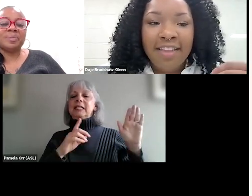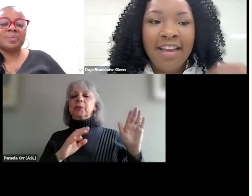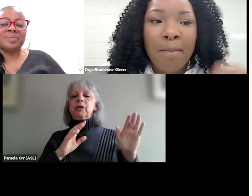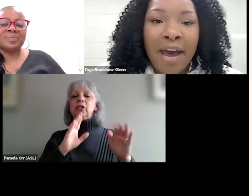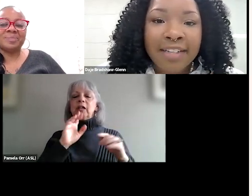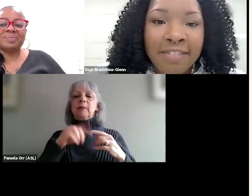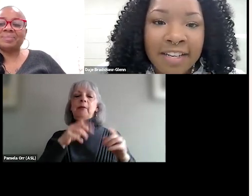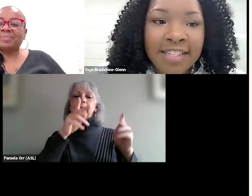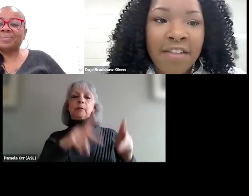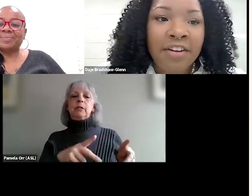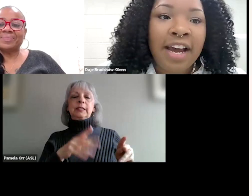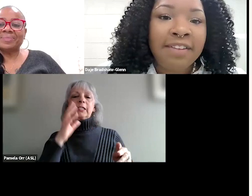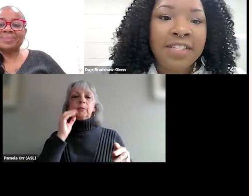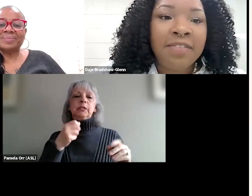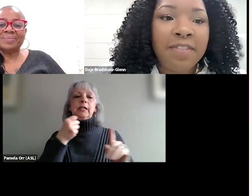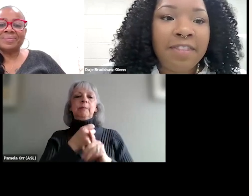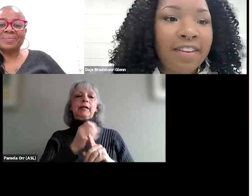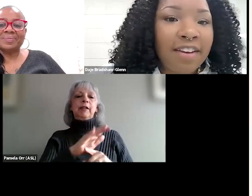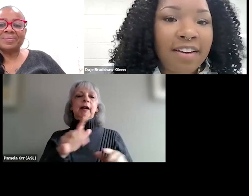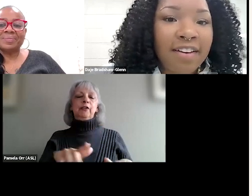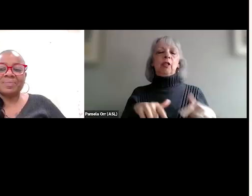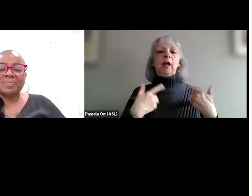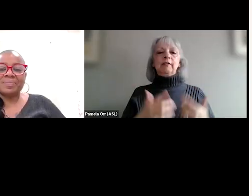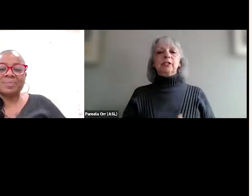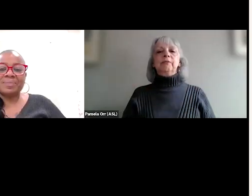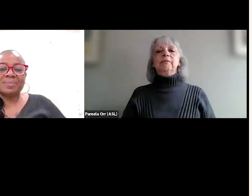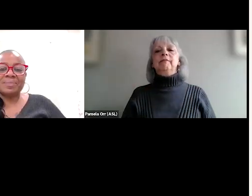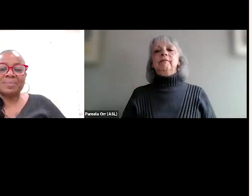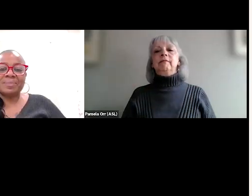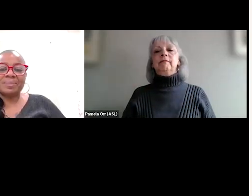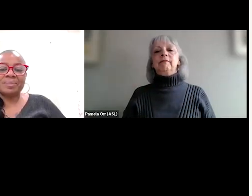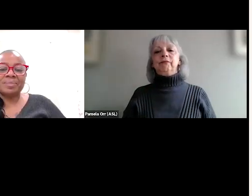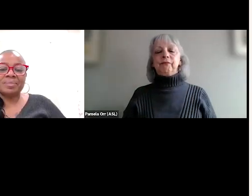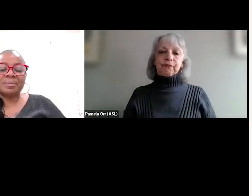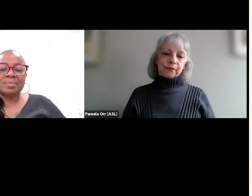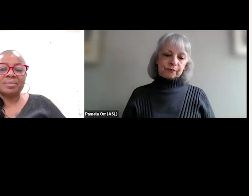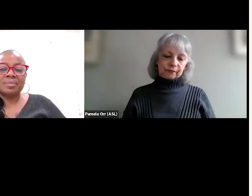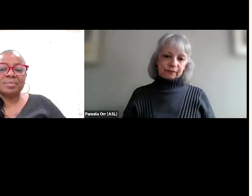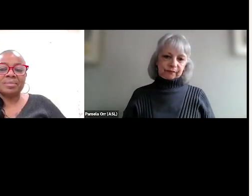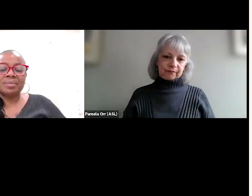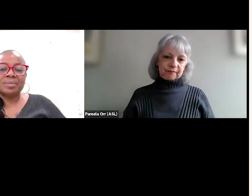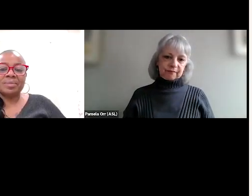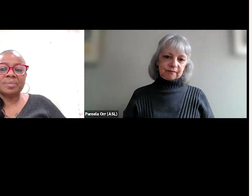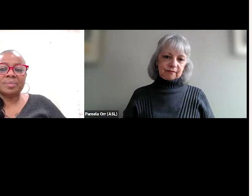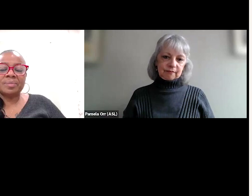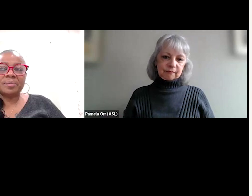y el impacto de esto en sus vidas. Experiencia de los residentes e impacto del programa en sus vidas.